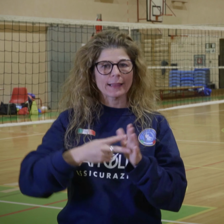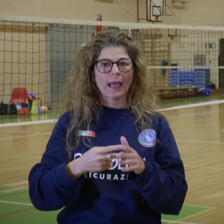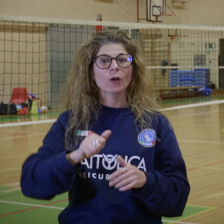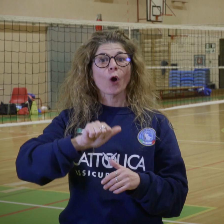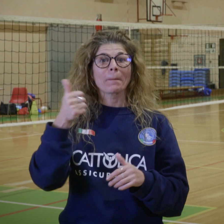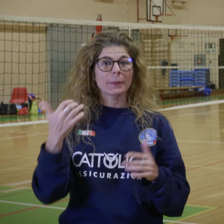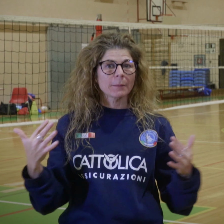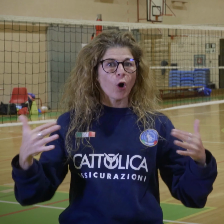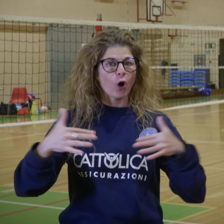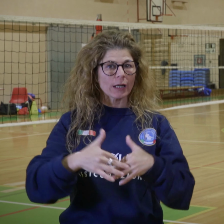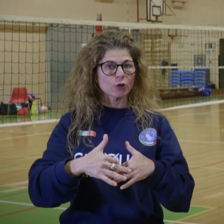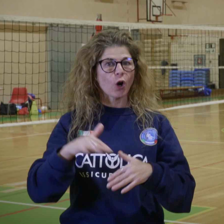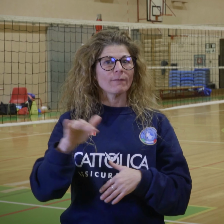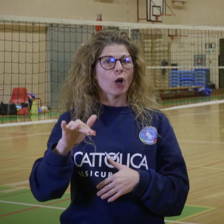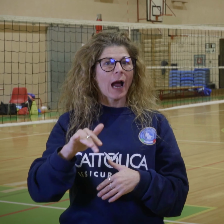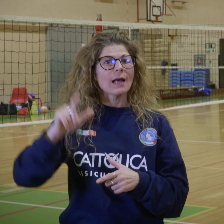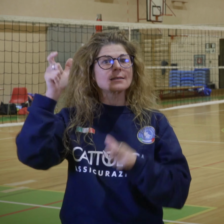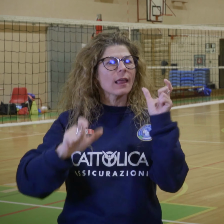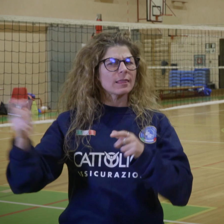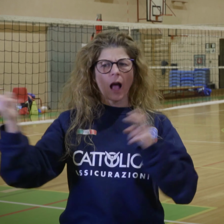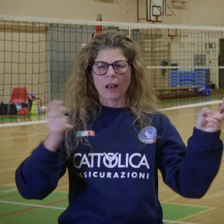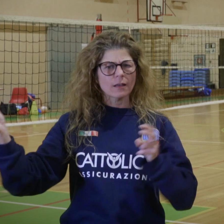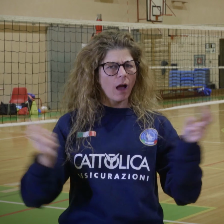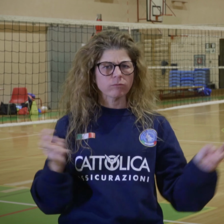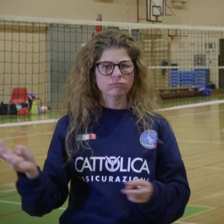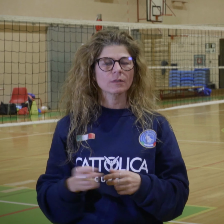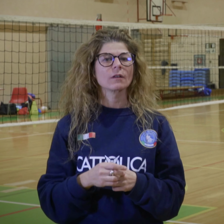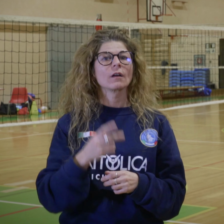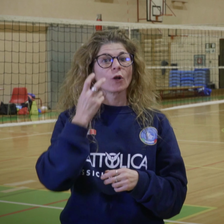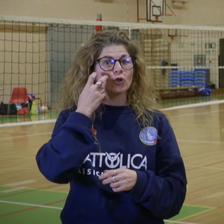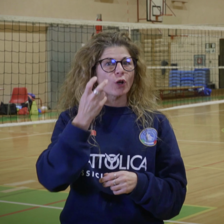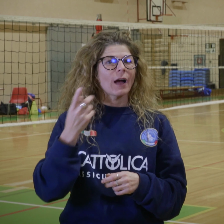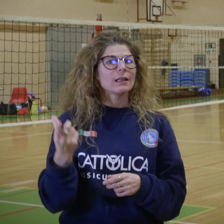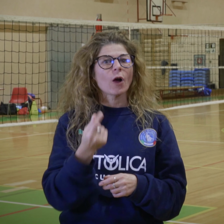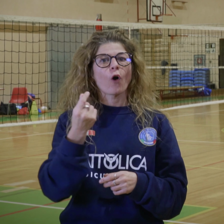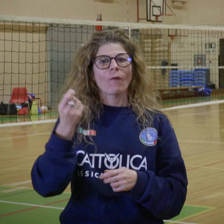che vengono da tutta l'Italia, trovate con fatica, con grandi sacrifici.